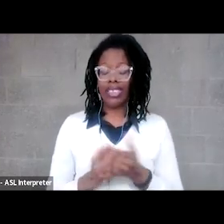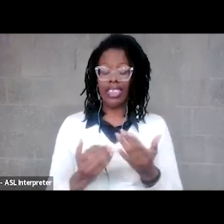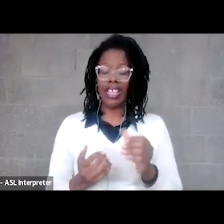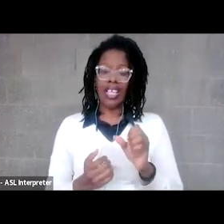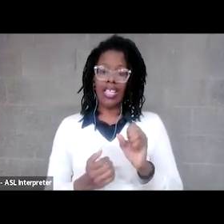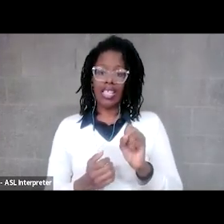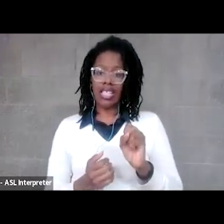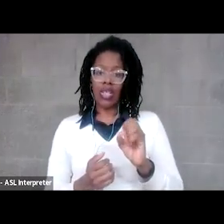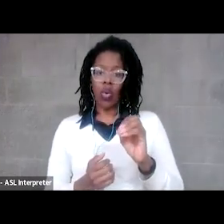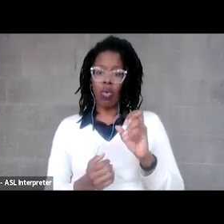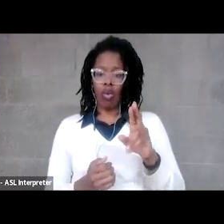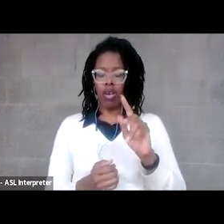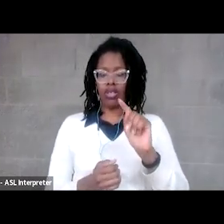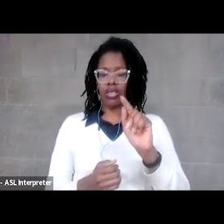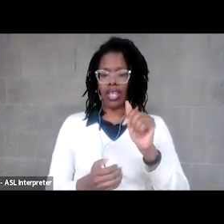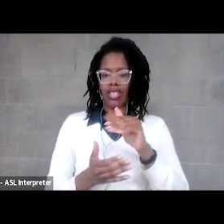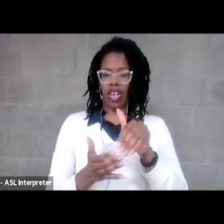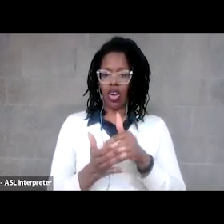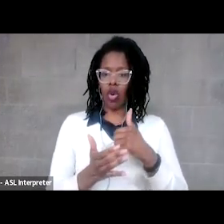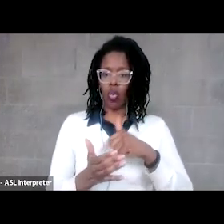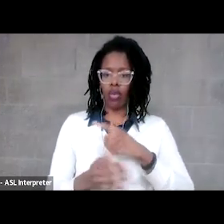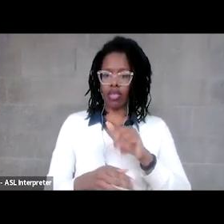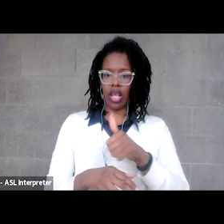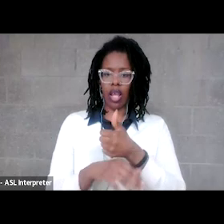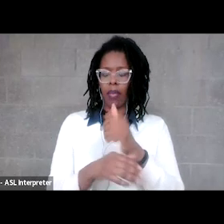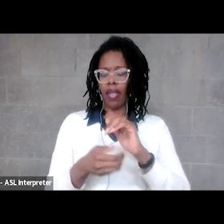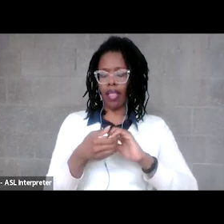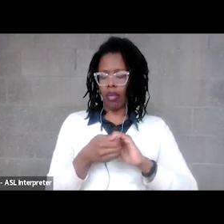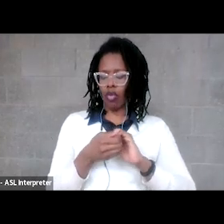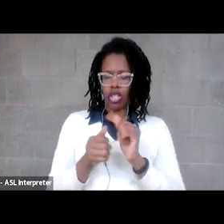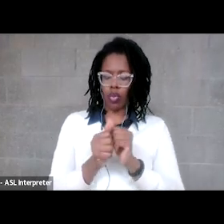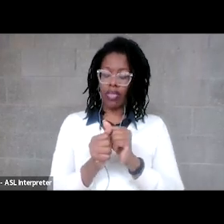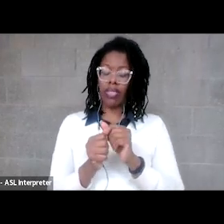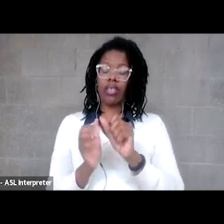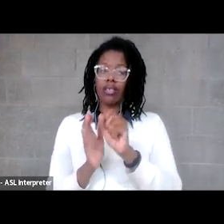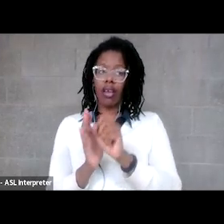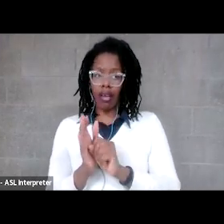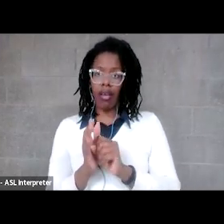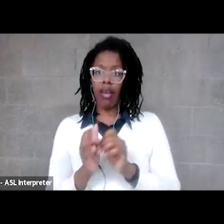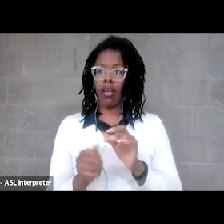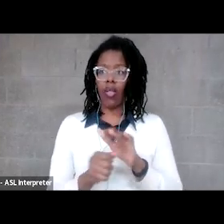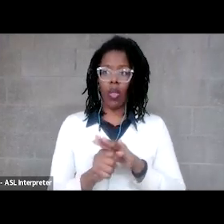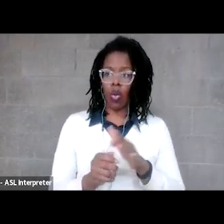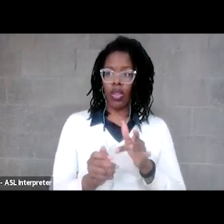hemos construido colaboraciones en todas ellas. Y nuestros líderes estatales y locales y nuestros practicantes de SOAR